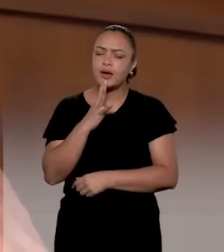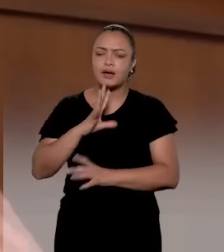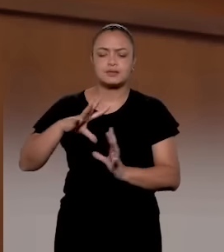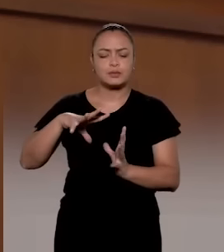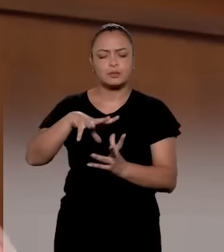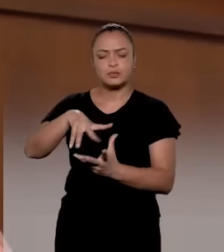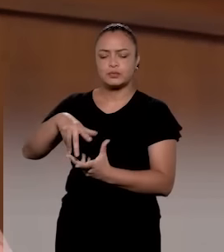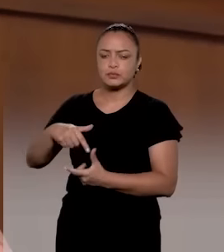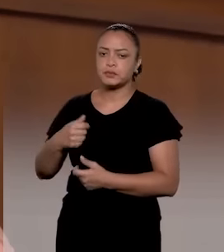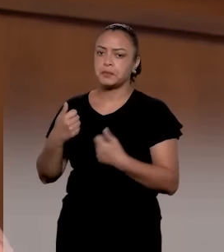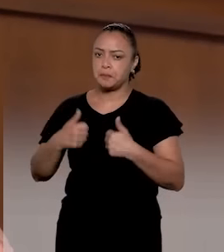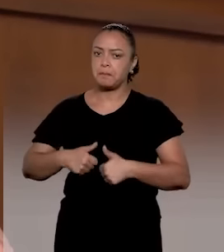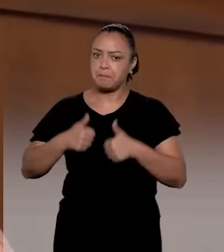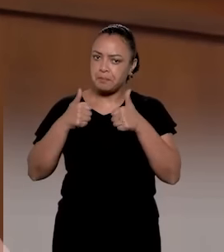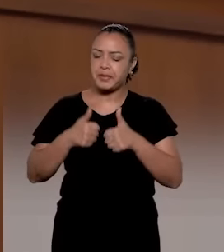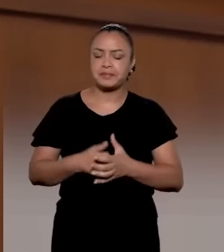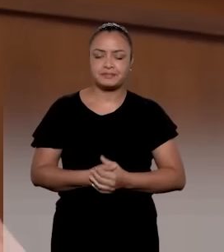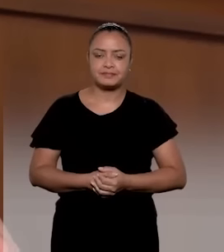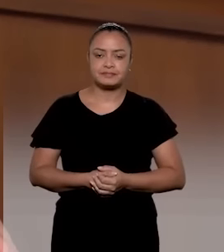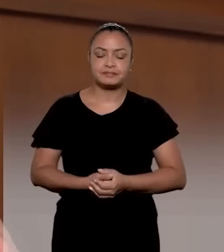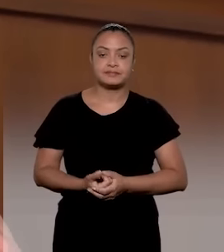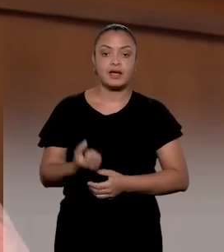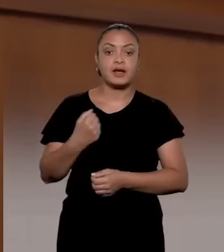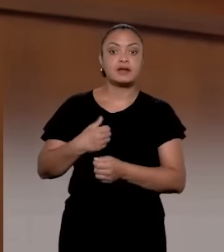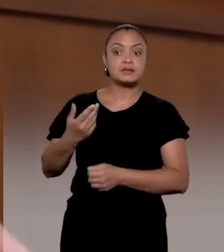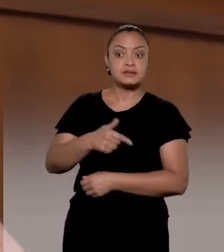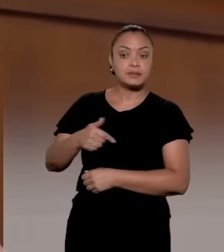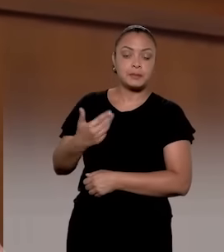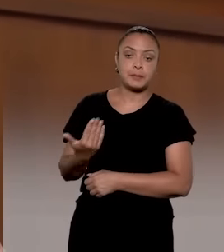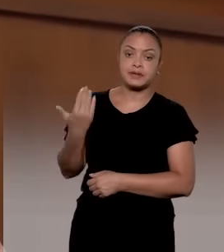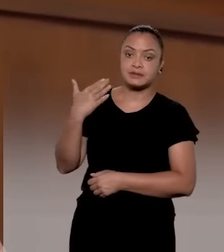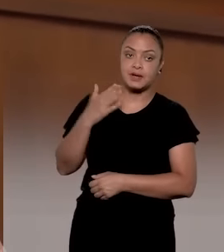então esse mundo o senhor conhece muito bem. Semana passada eu estive na inauguração de uma